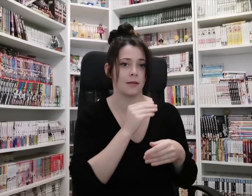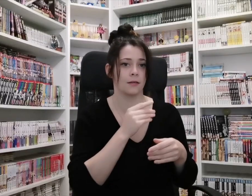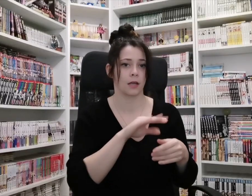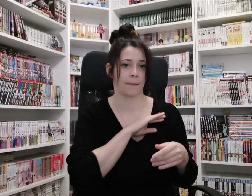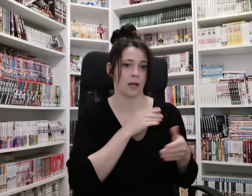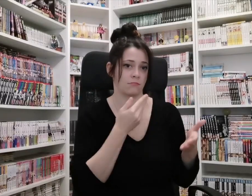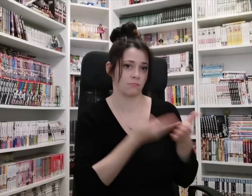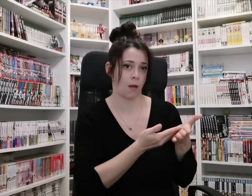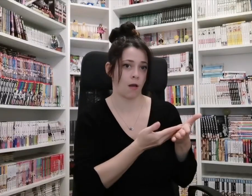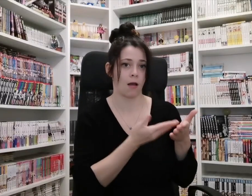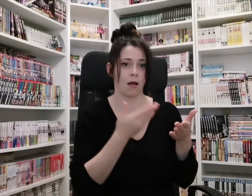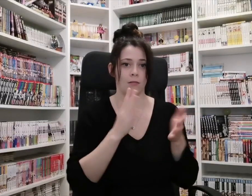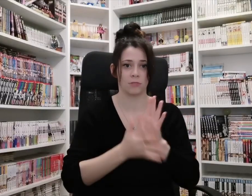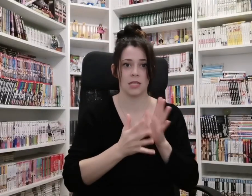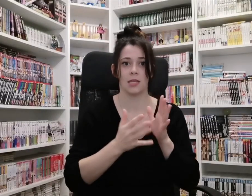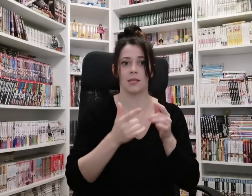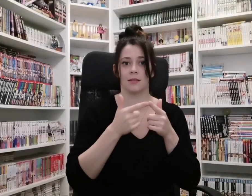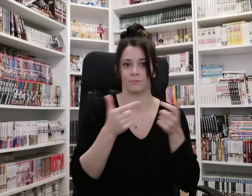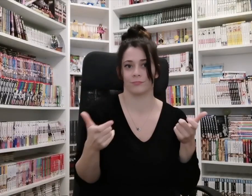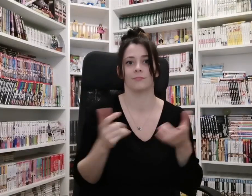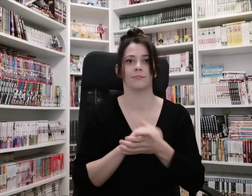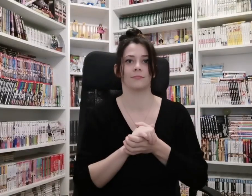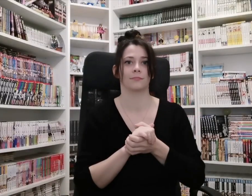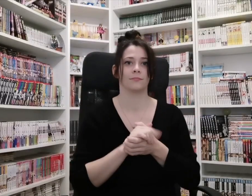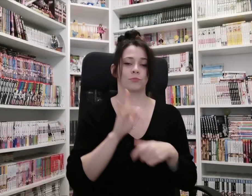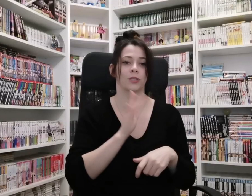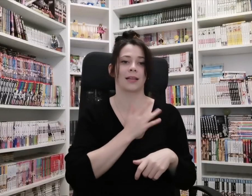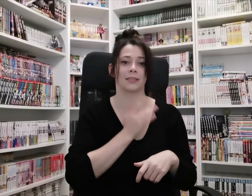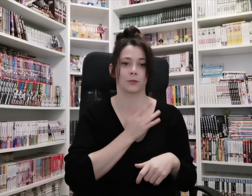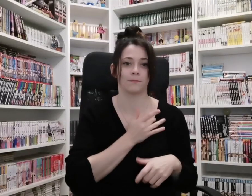apprendre une langue des signes japonaises.